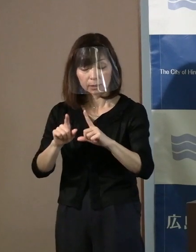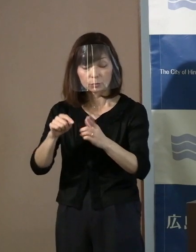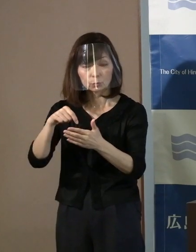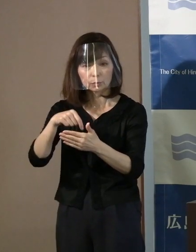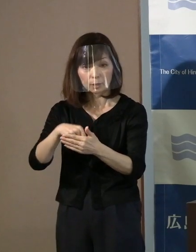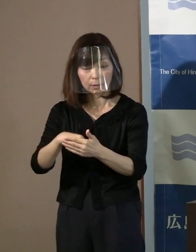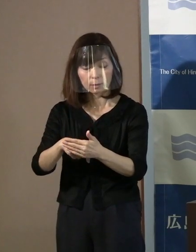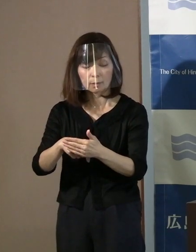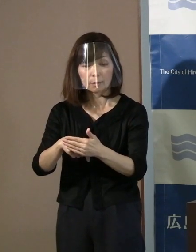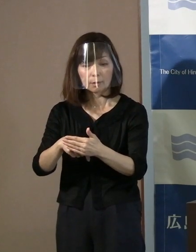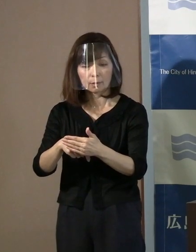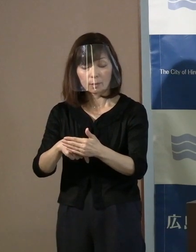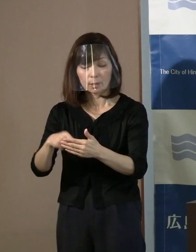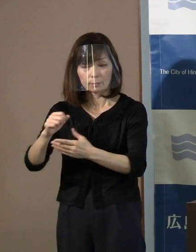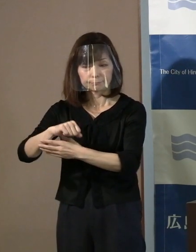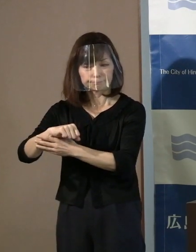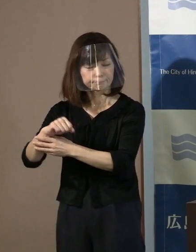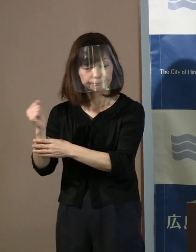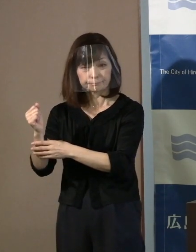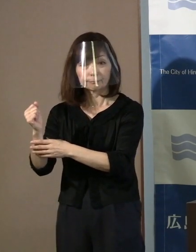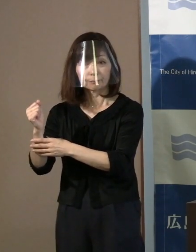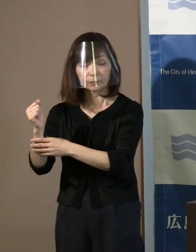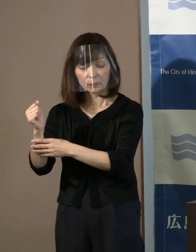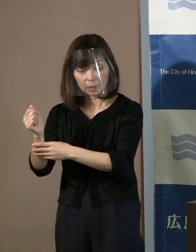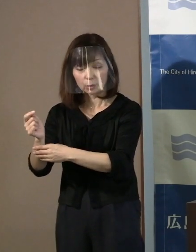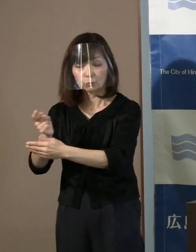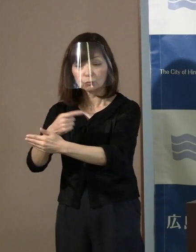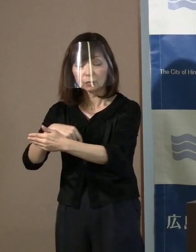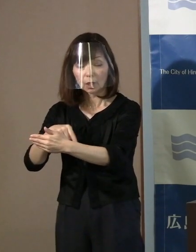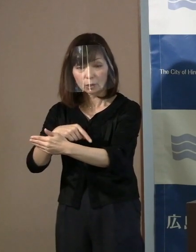のめない論理展開の部分があるから というようなことを言われていますから､